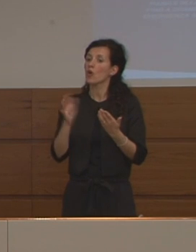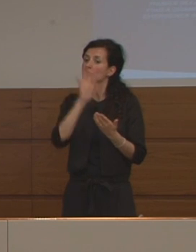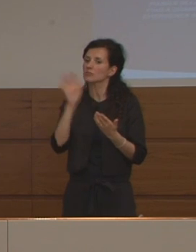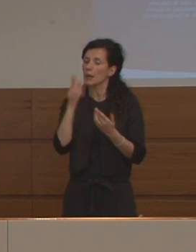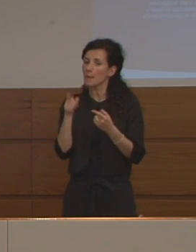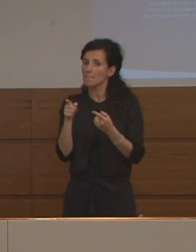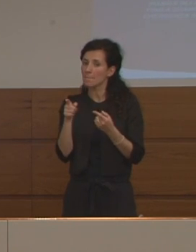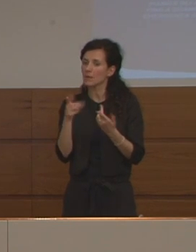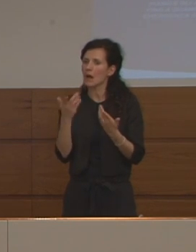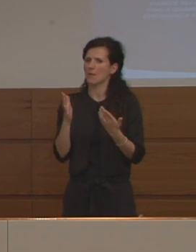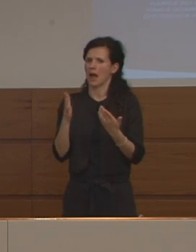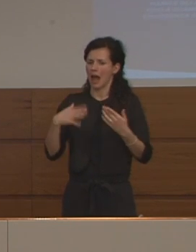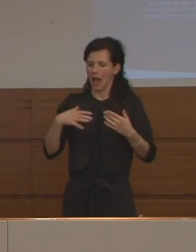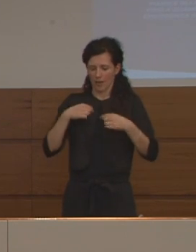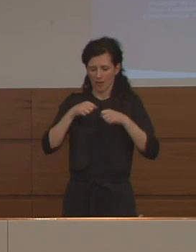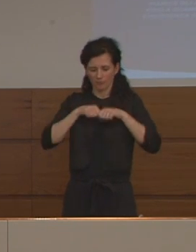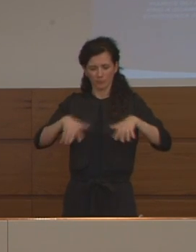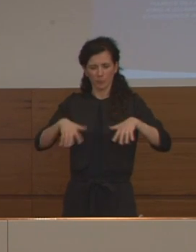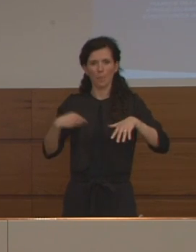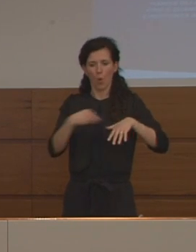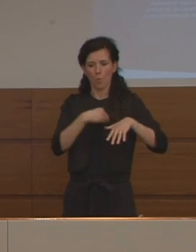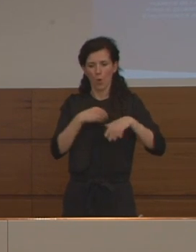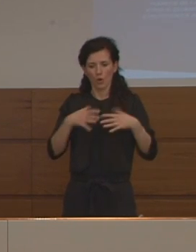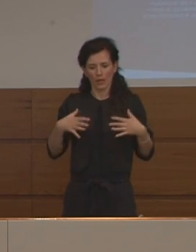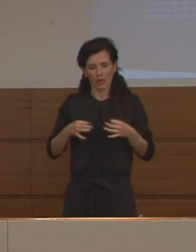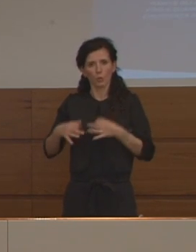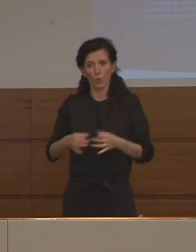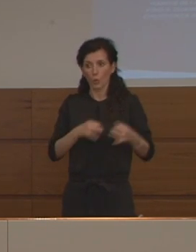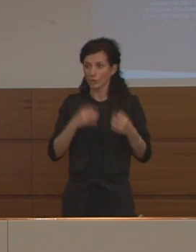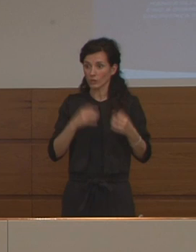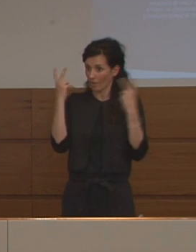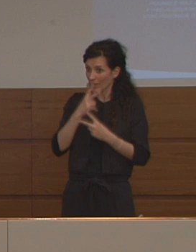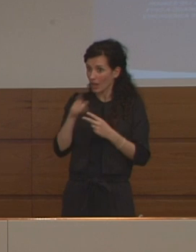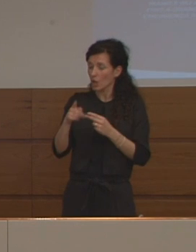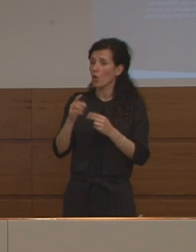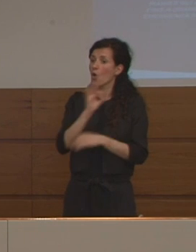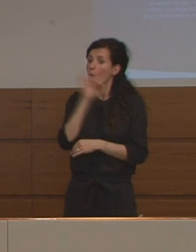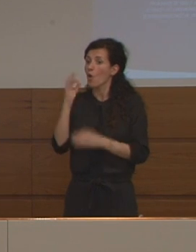capire se è una fake news. Ci dobbiamo credere? Che opinione ha lei che è pneumologo?